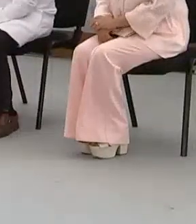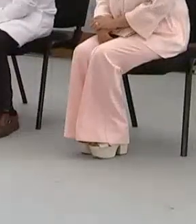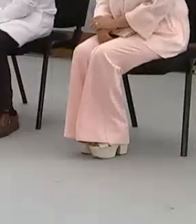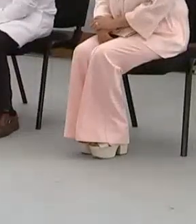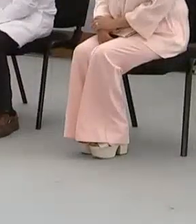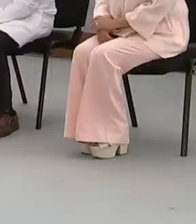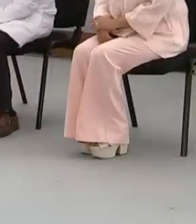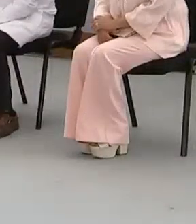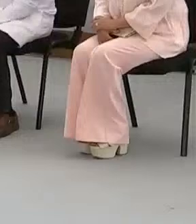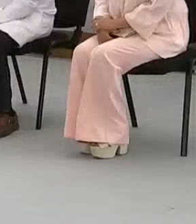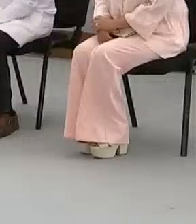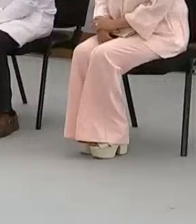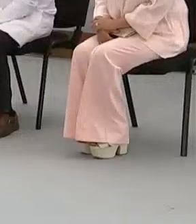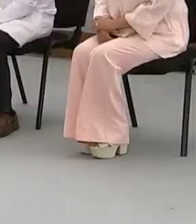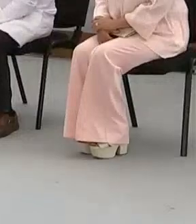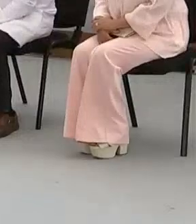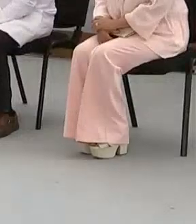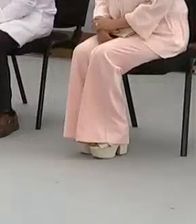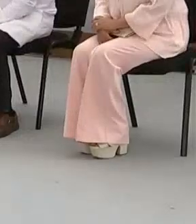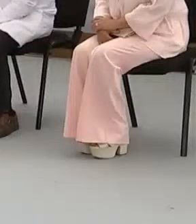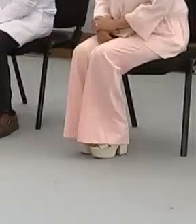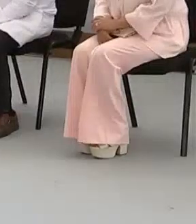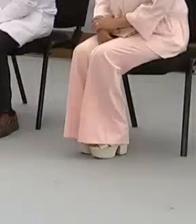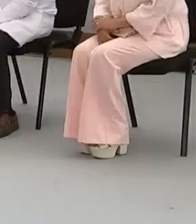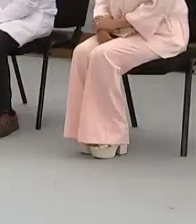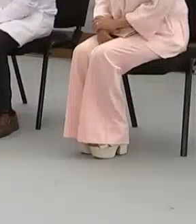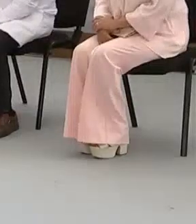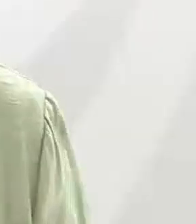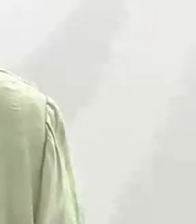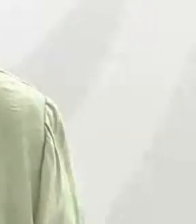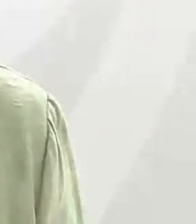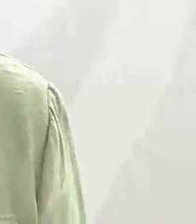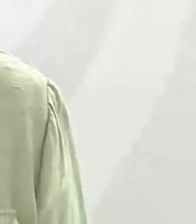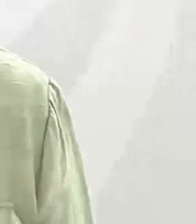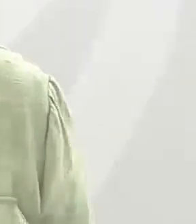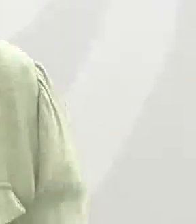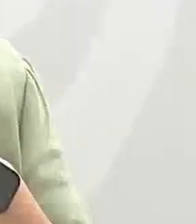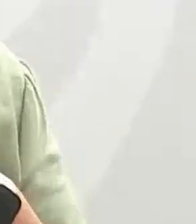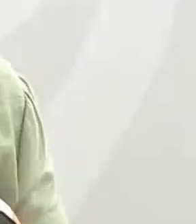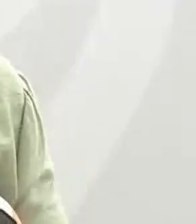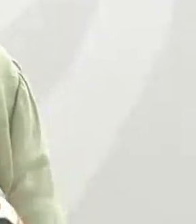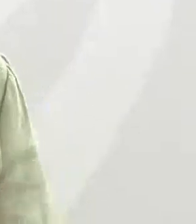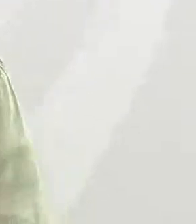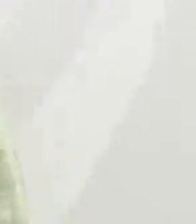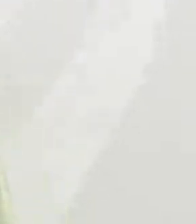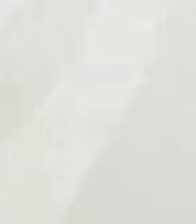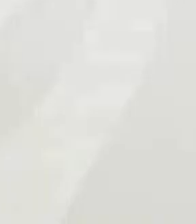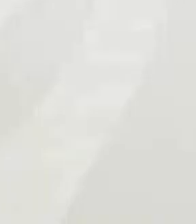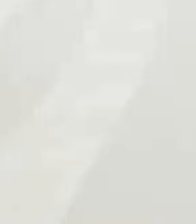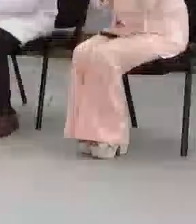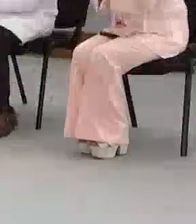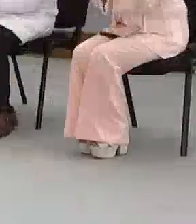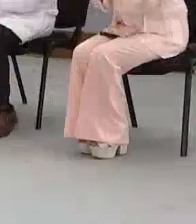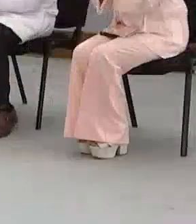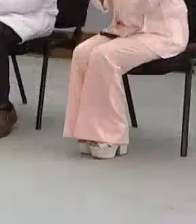del IMS Bienestar, Cristian Lesl García Romero,